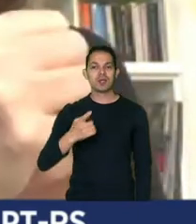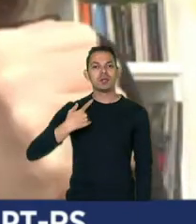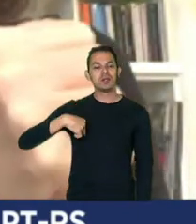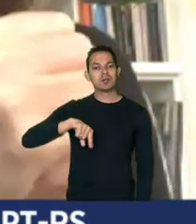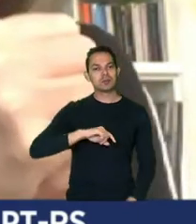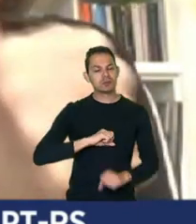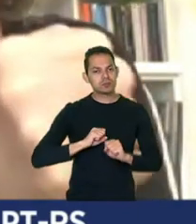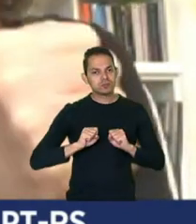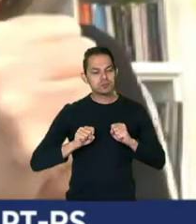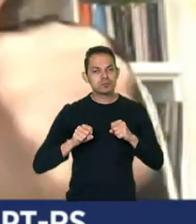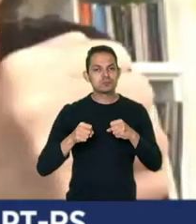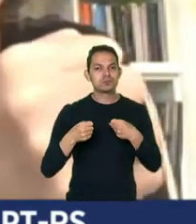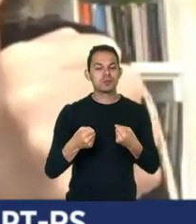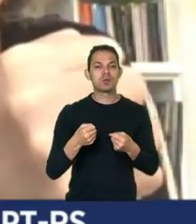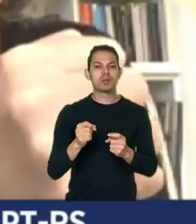NÓS DEVEMOS SEMPRE INVESTIR